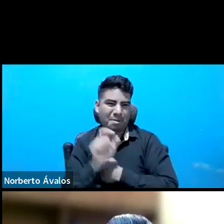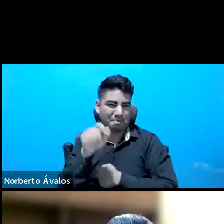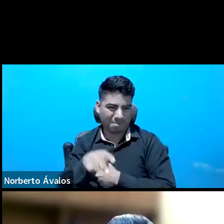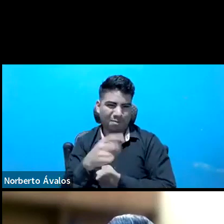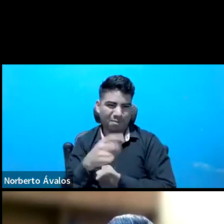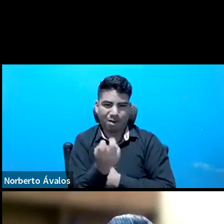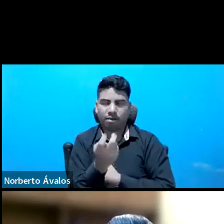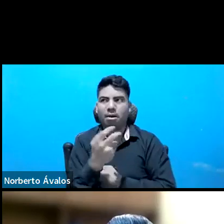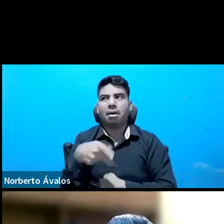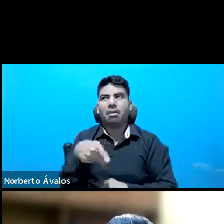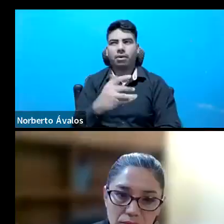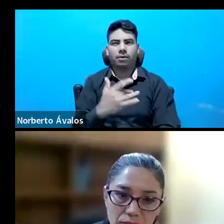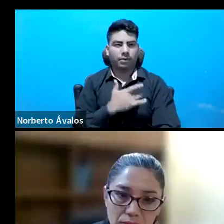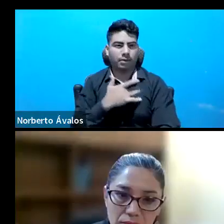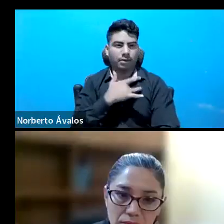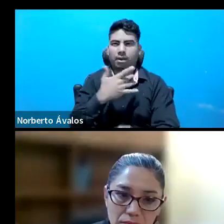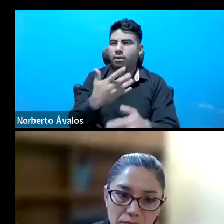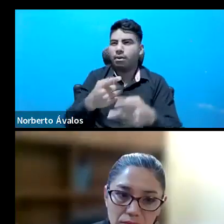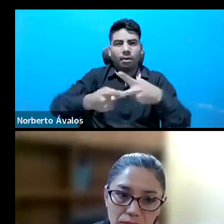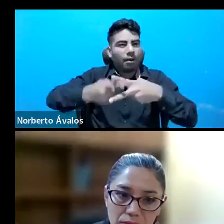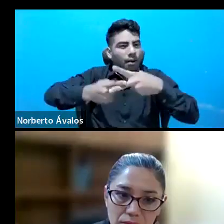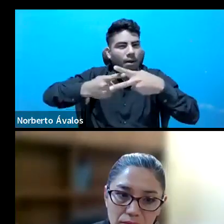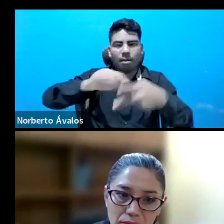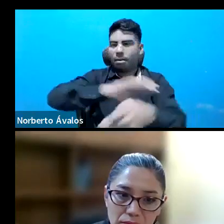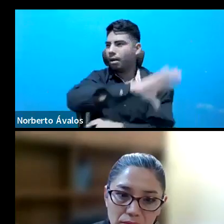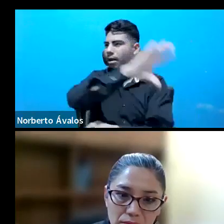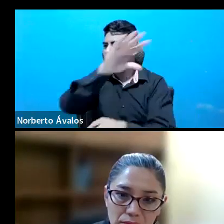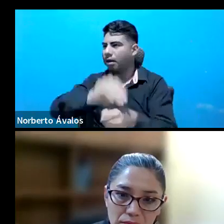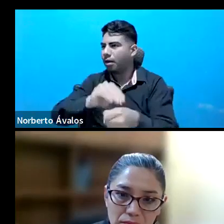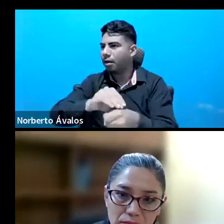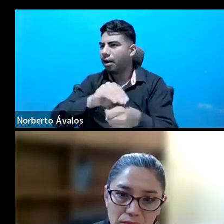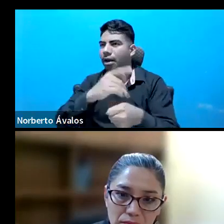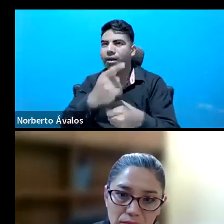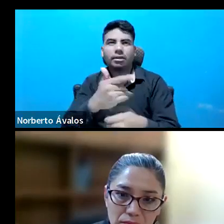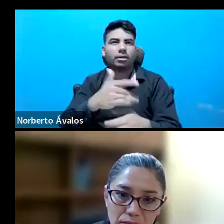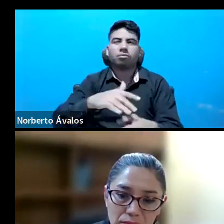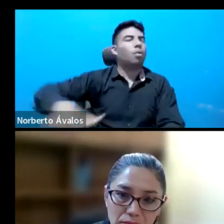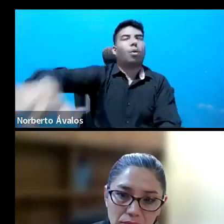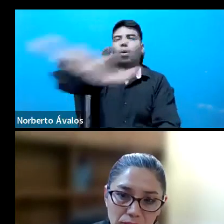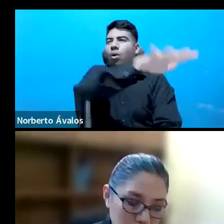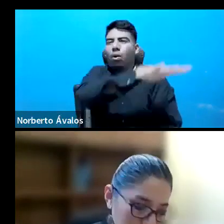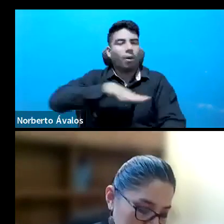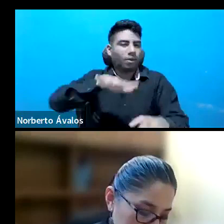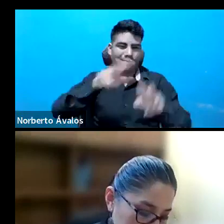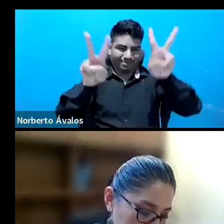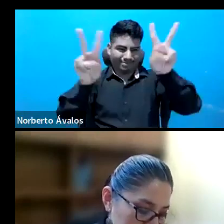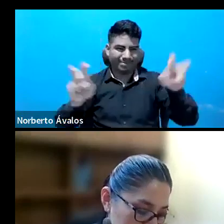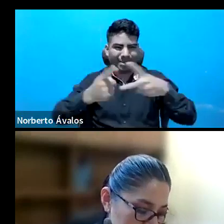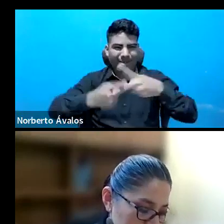se puede. Pero sí considero que todas las materias matemáticas en general , al , al menos las matemáticas no escolares